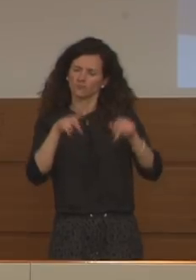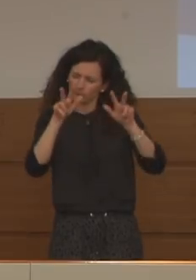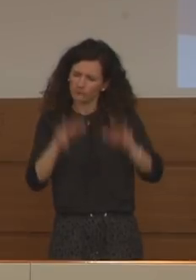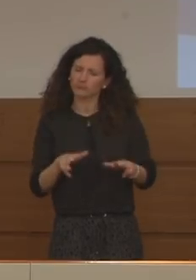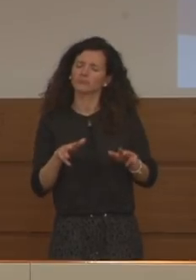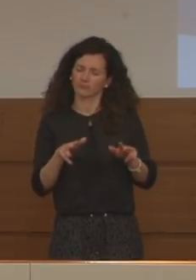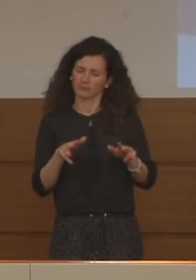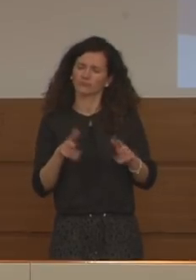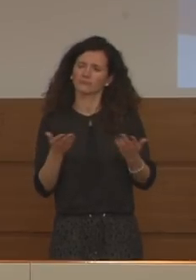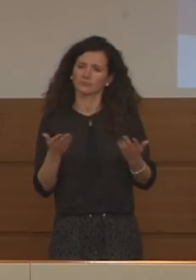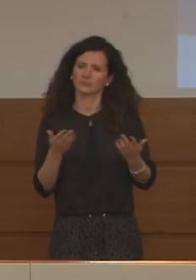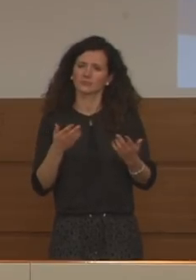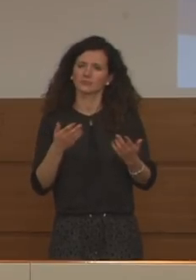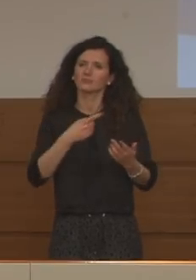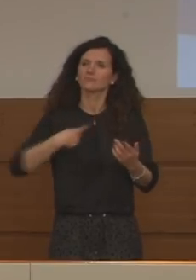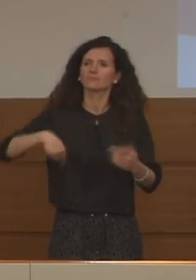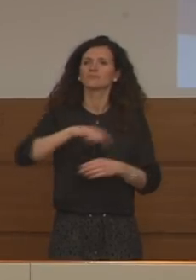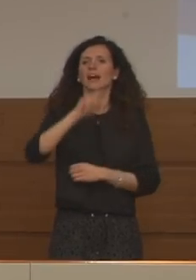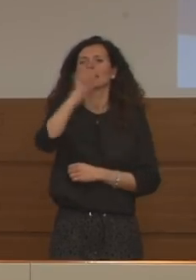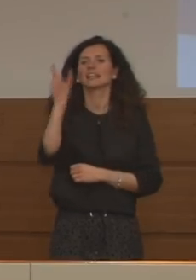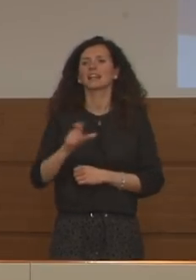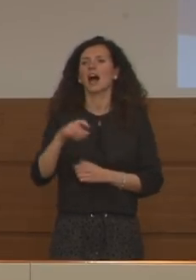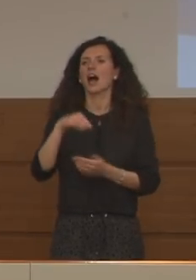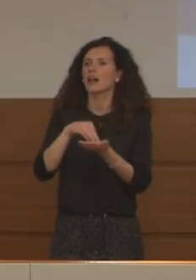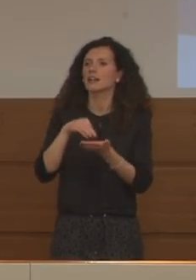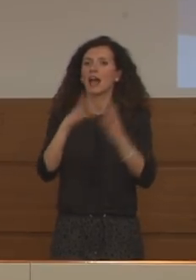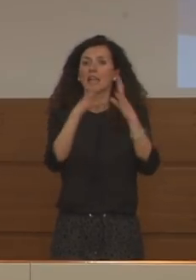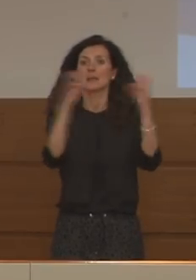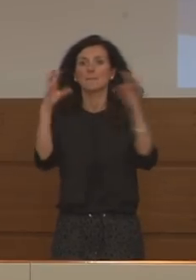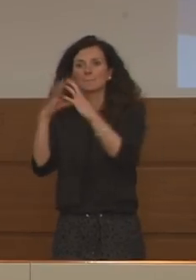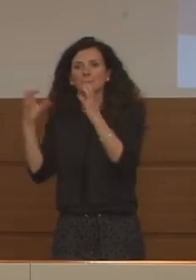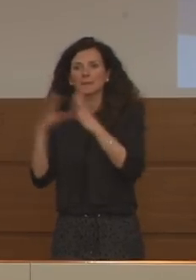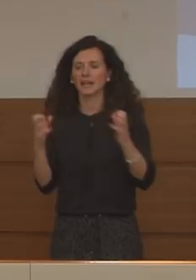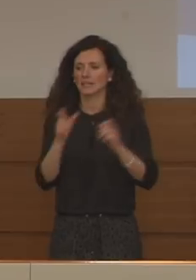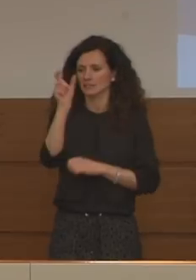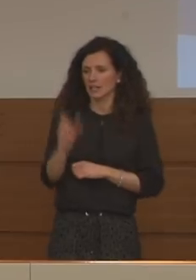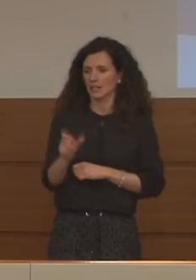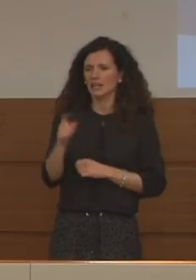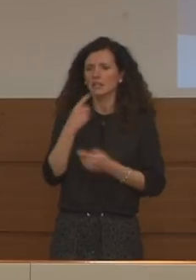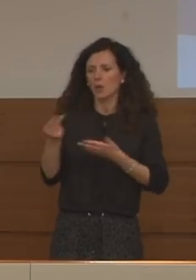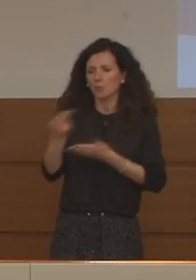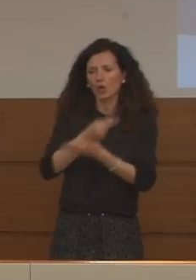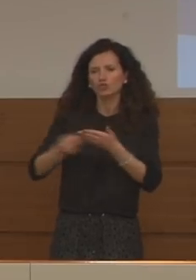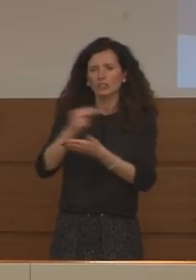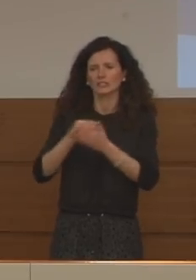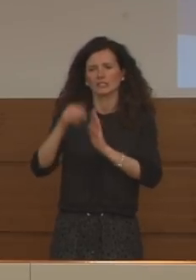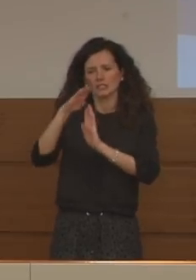imprese italiane, i nostri progettisti di software, i nostri provider,